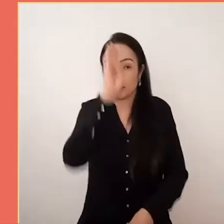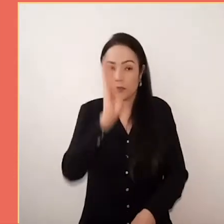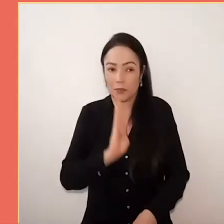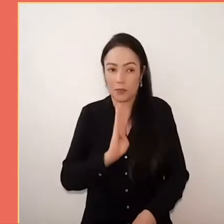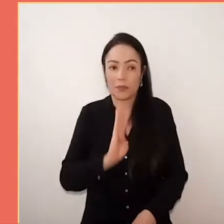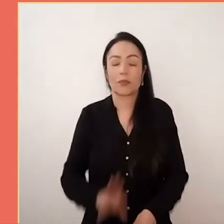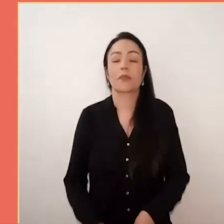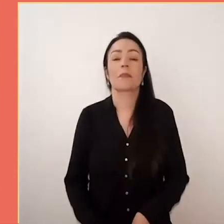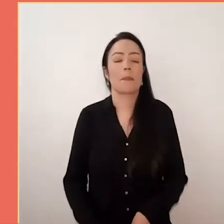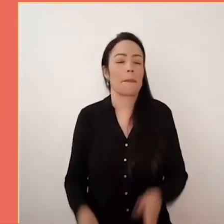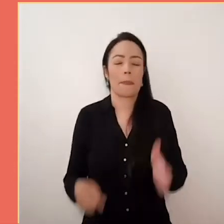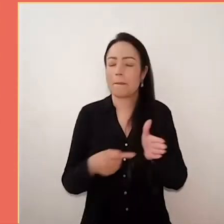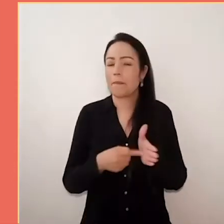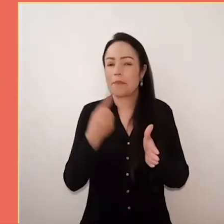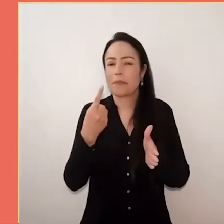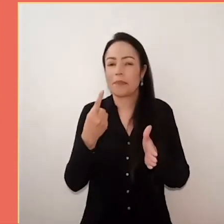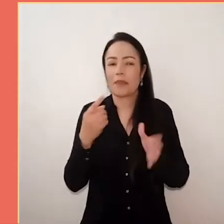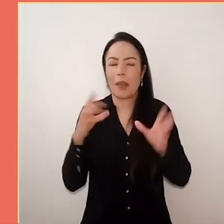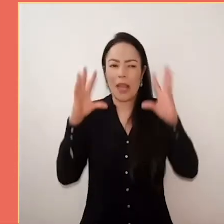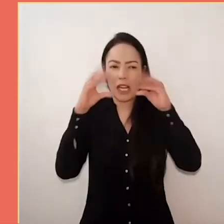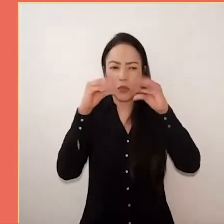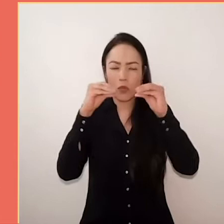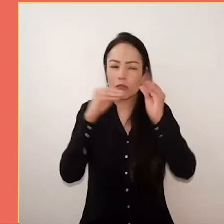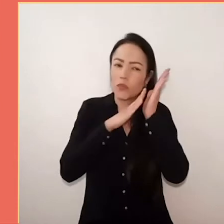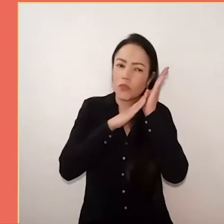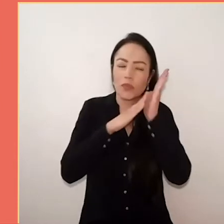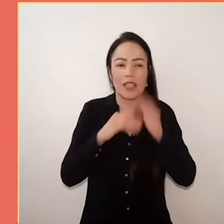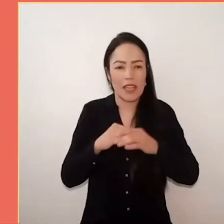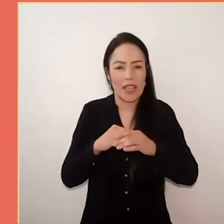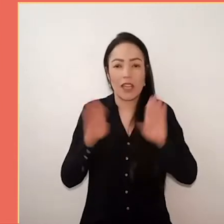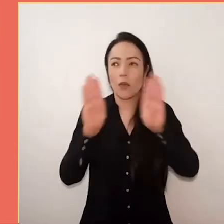a primeira noite que abrimos as janelas do quarto,